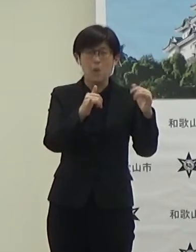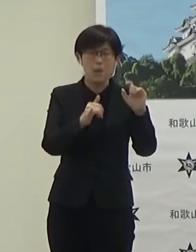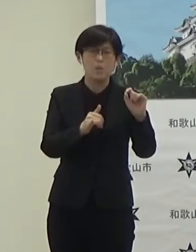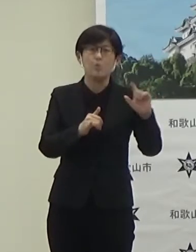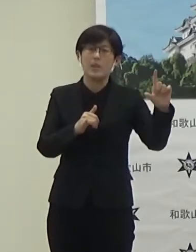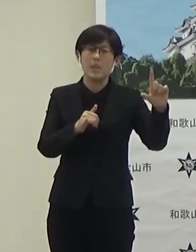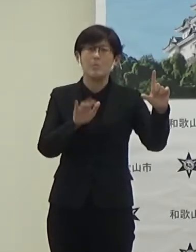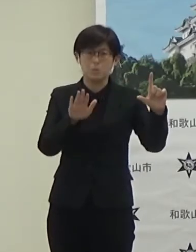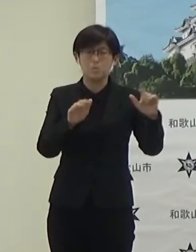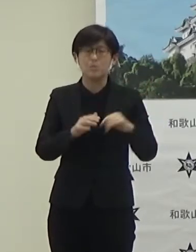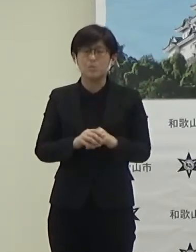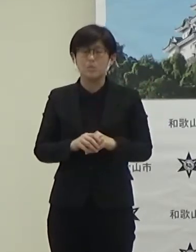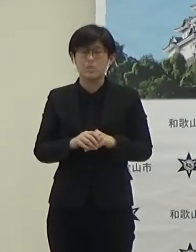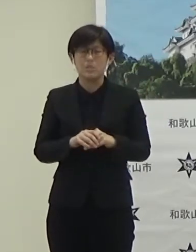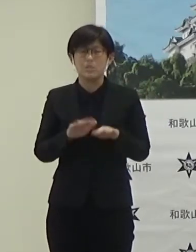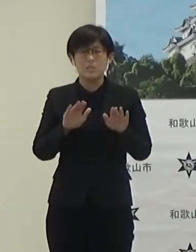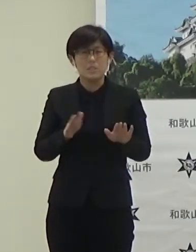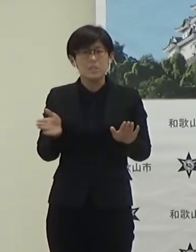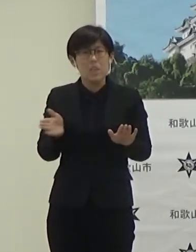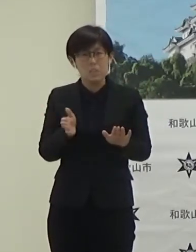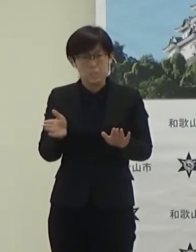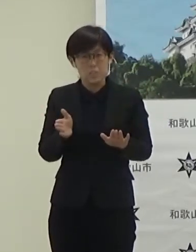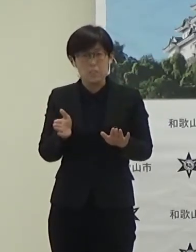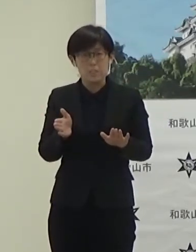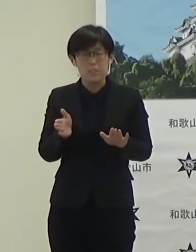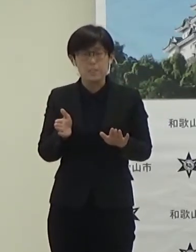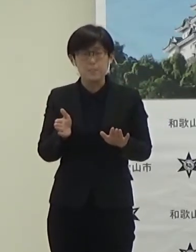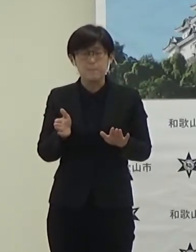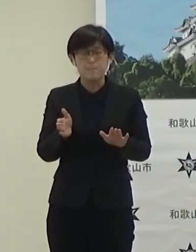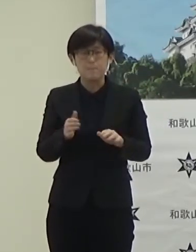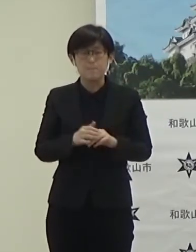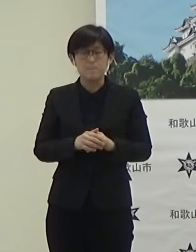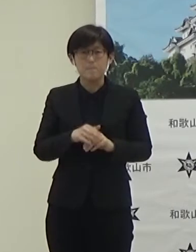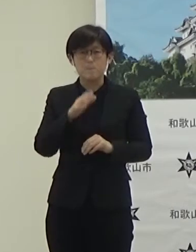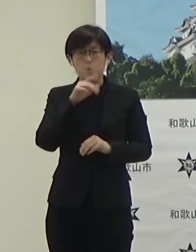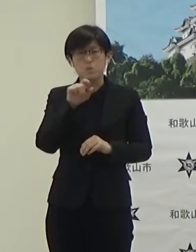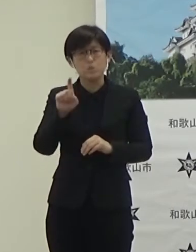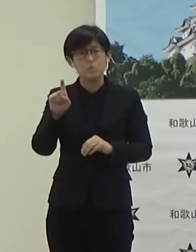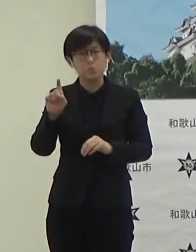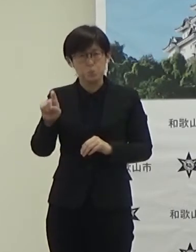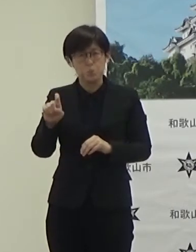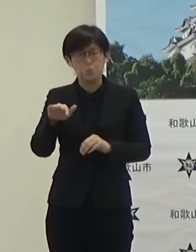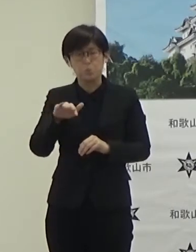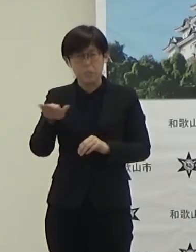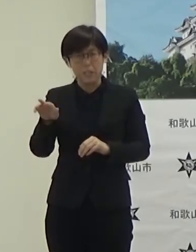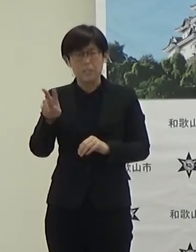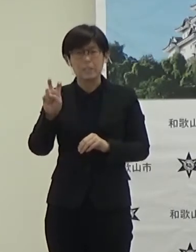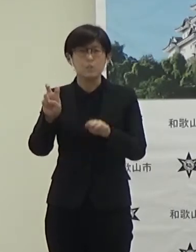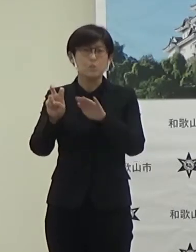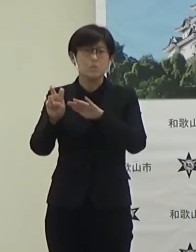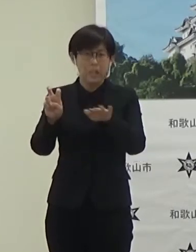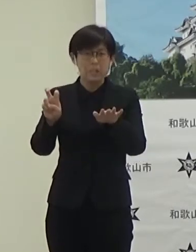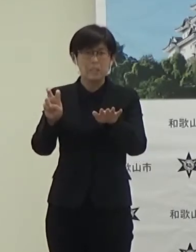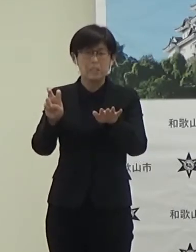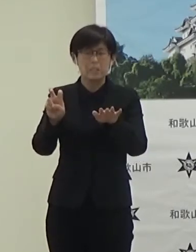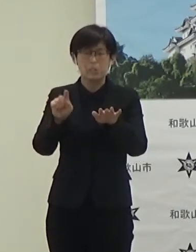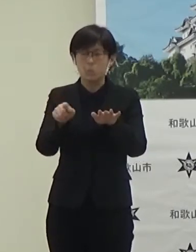最近はというとですね、やっぱり10代のあたり、20代、そういったところが増えてきてて